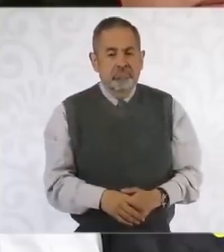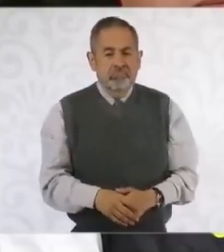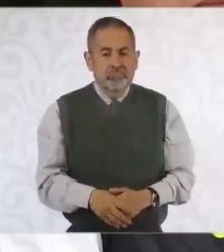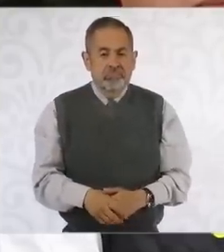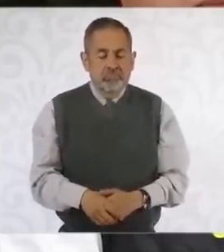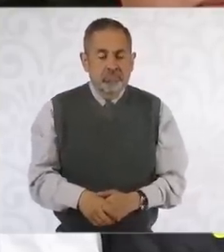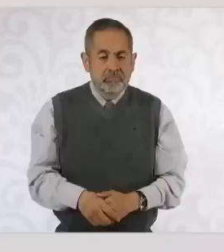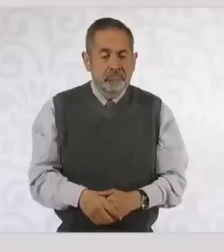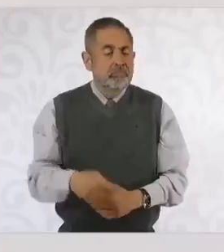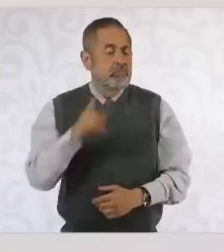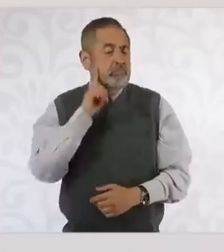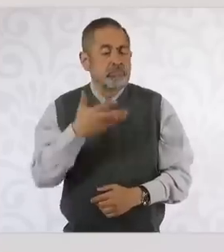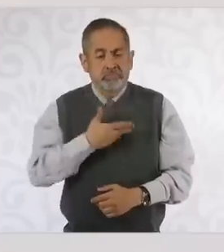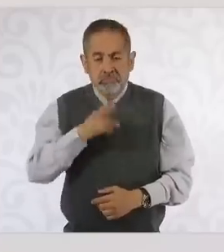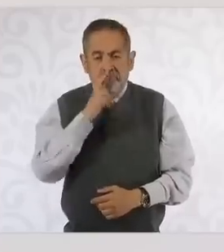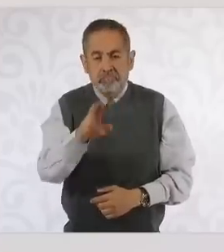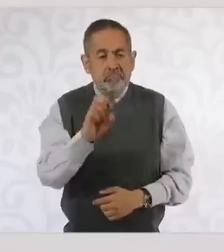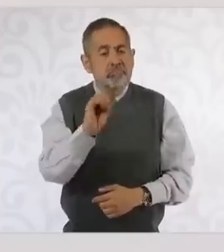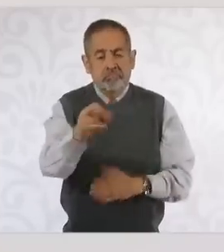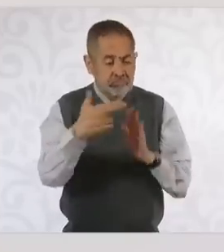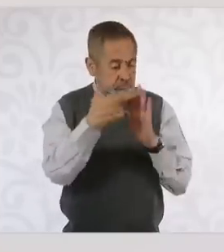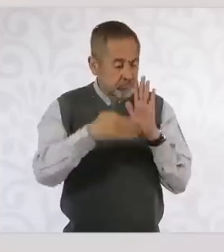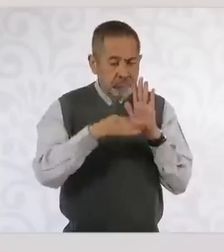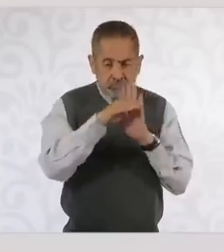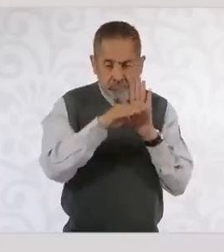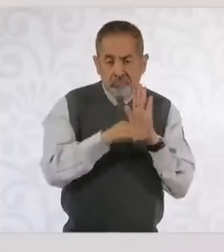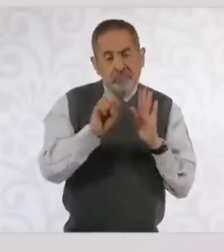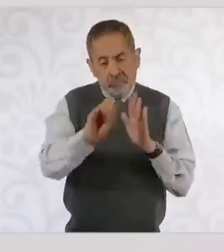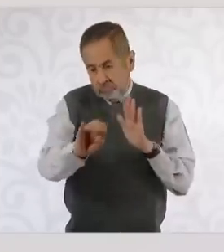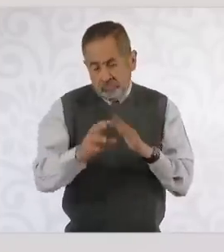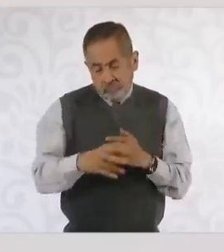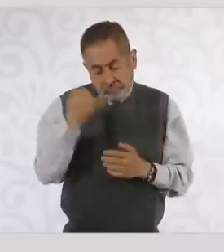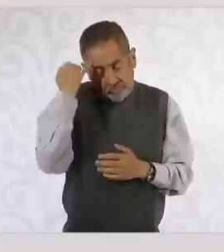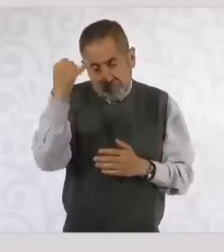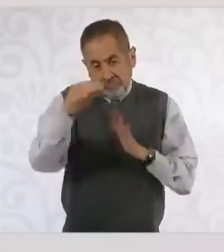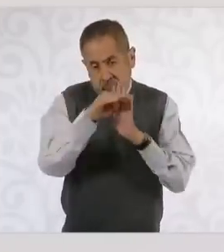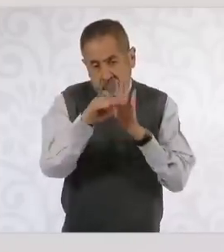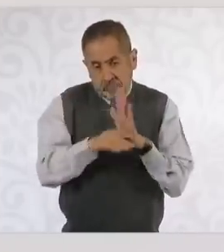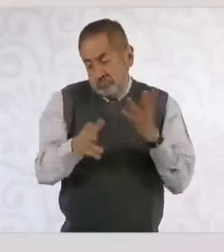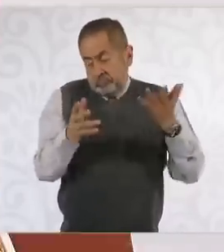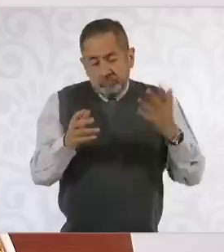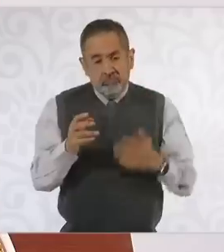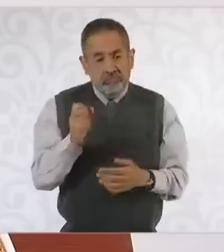a partir de sus lineamientos Sí esa es la idea de que no siga ocurriendo